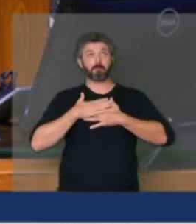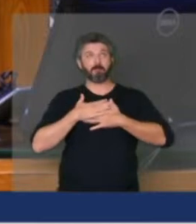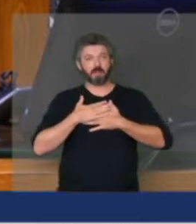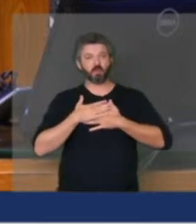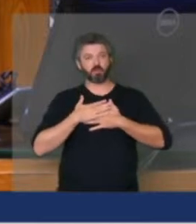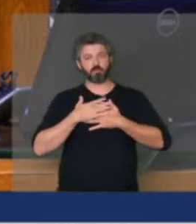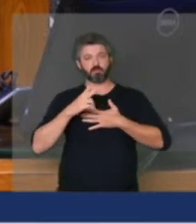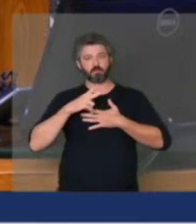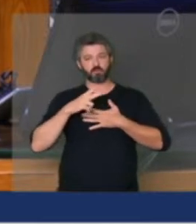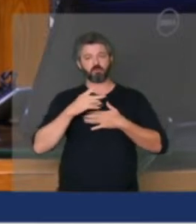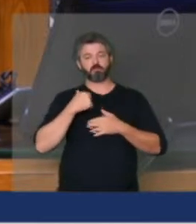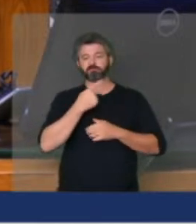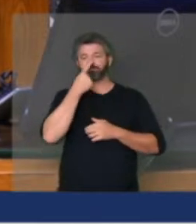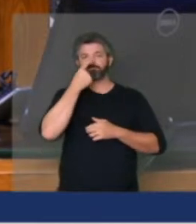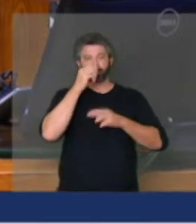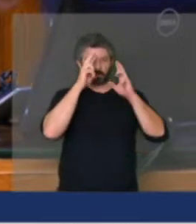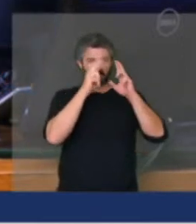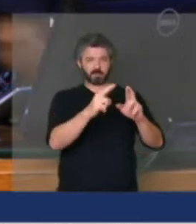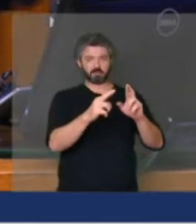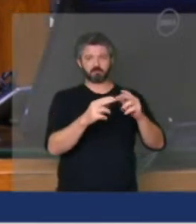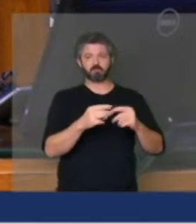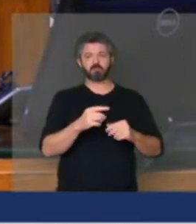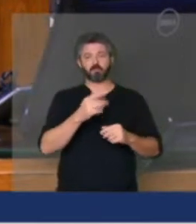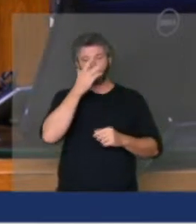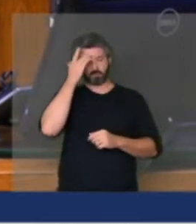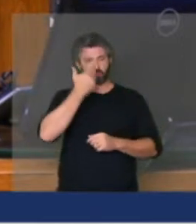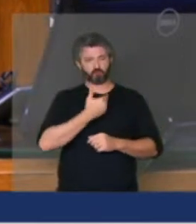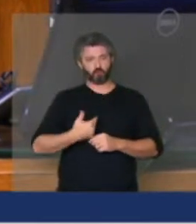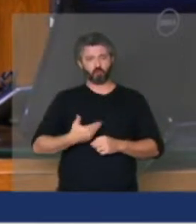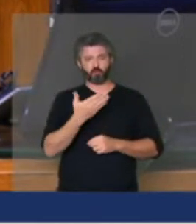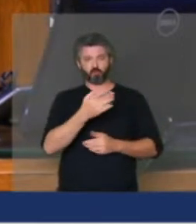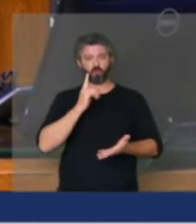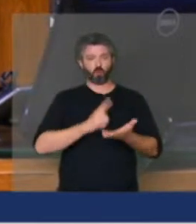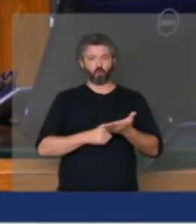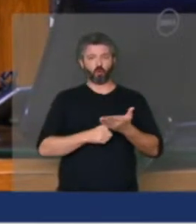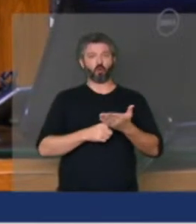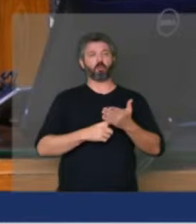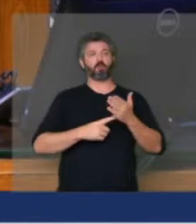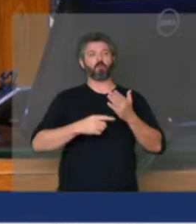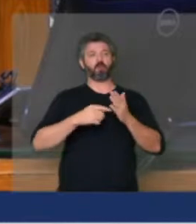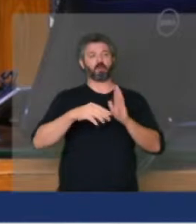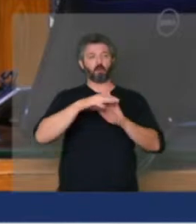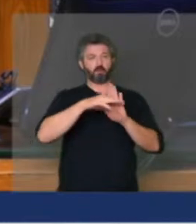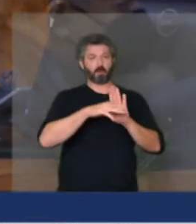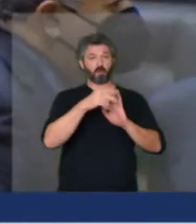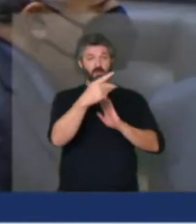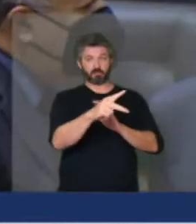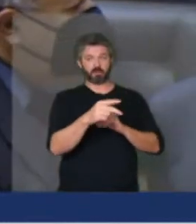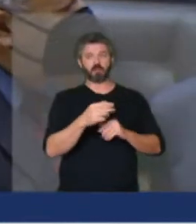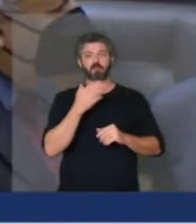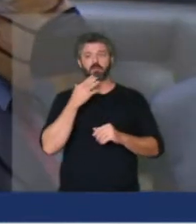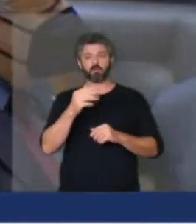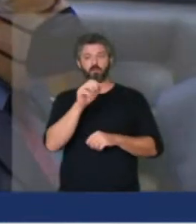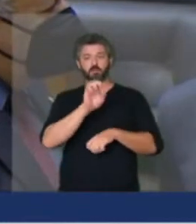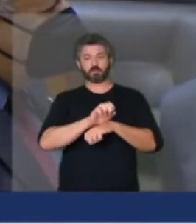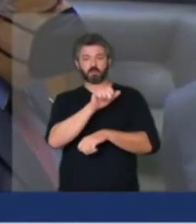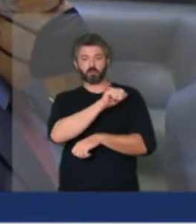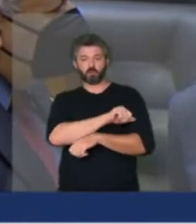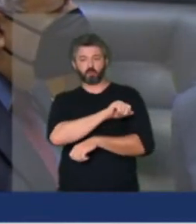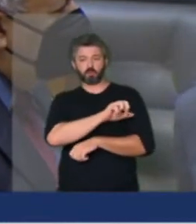COM AS SUAS PAUTAS, COMPROMETIDO COM O ESTADO DO RIO DE JANEIRO QUE REPRESENTA E EU SINTO-ME NO DEVER DE FAZER DE PÚBLICO O QUE JÁ FIZ NO PRIVADO, QUE É PEDIR